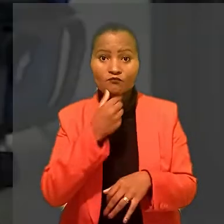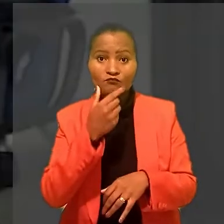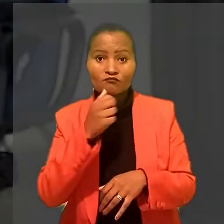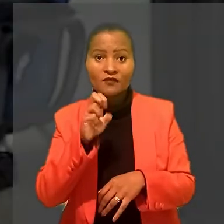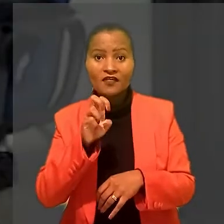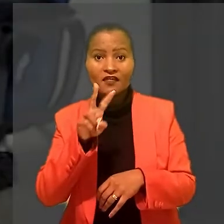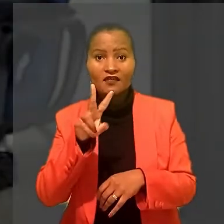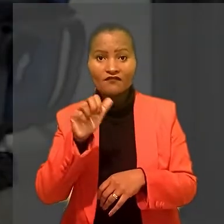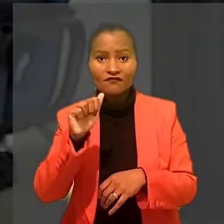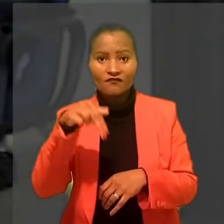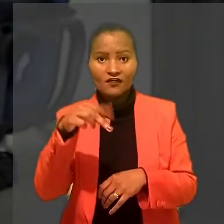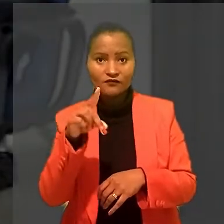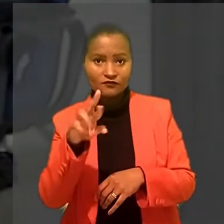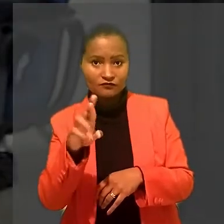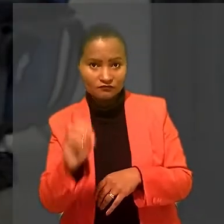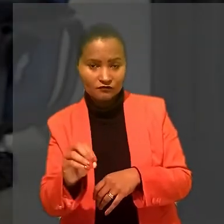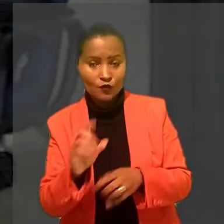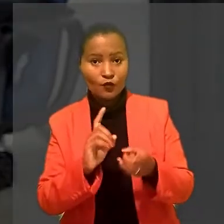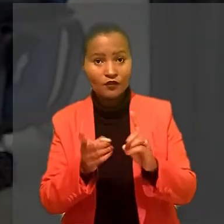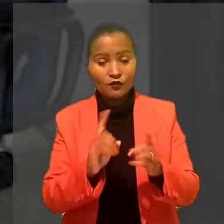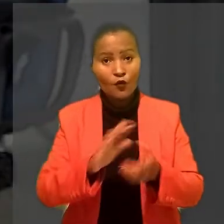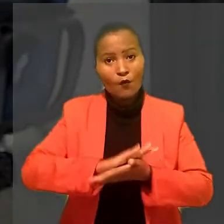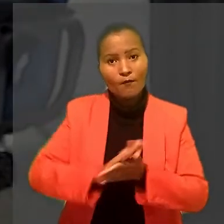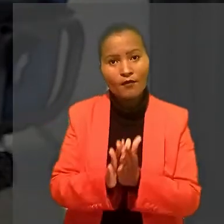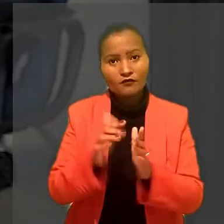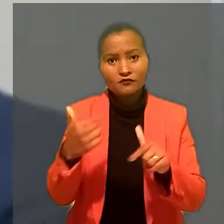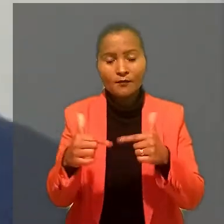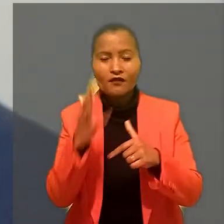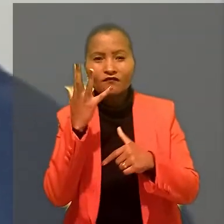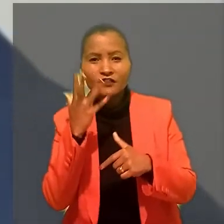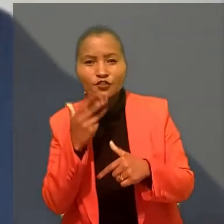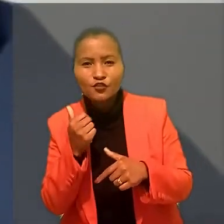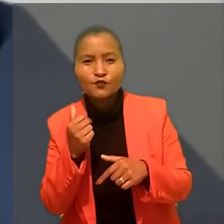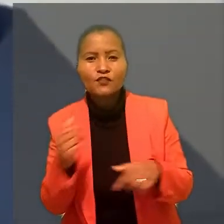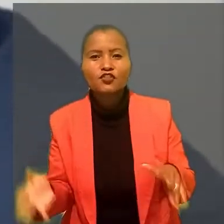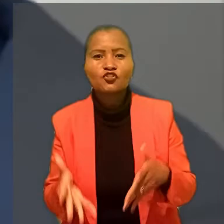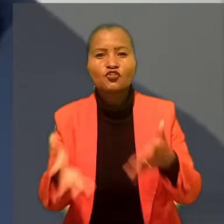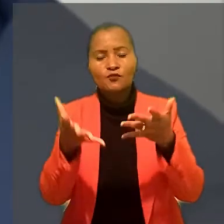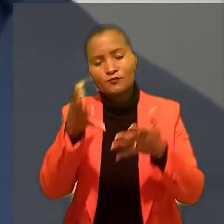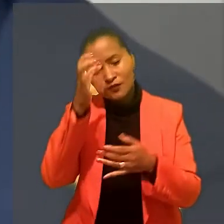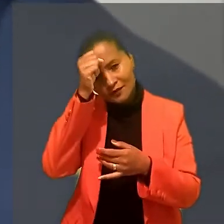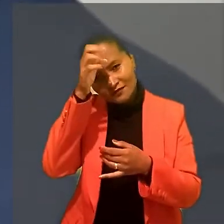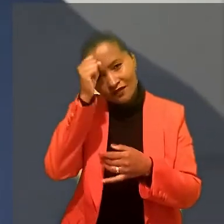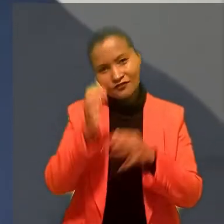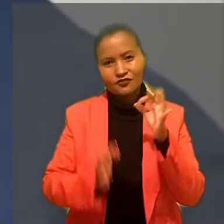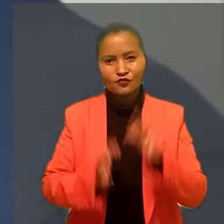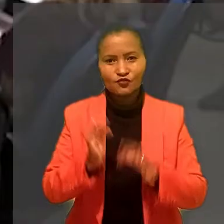coordenador do Programa de Combate ao Trabalho Infantil e de Estímulo à Aprendizagem da Justiça do Trabalho.